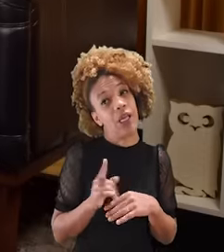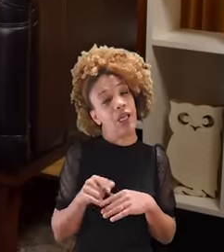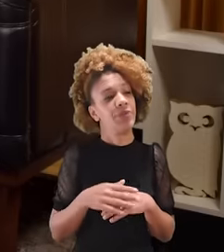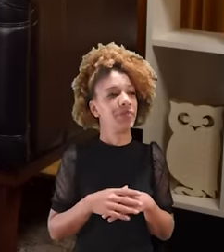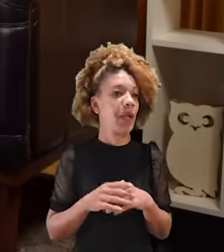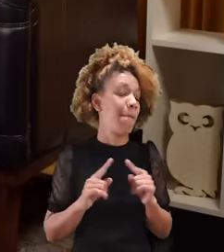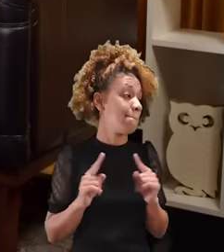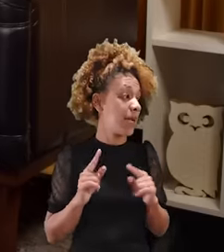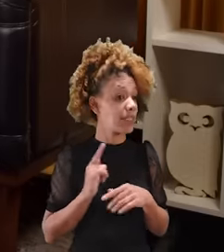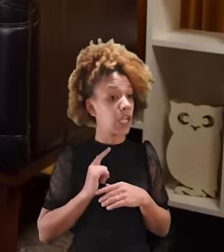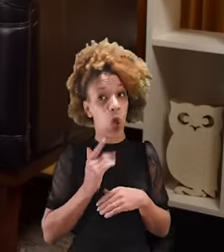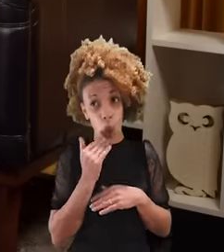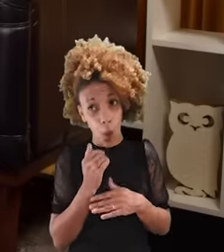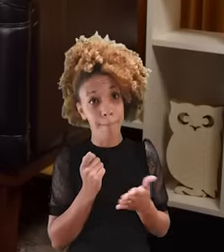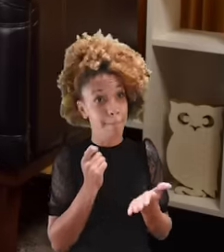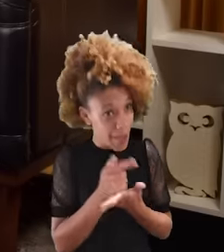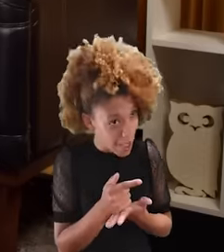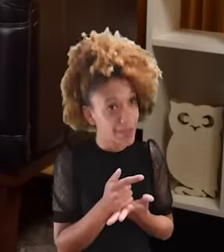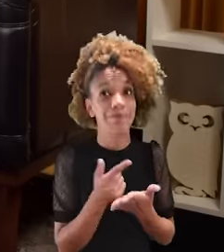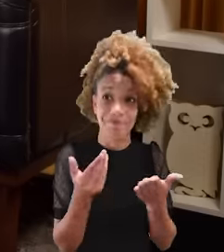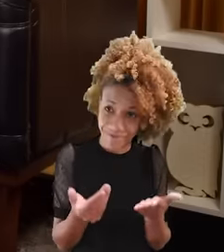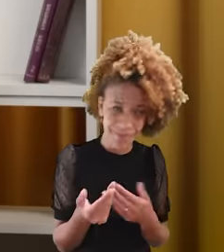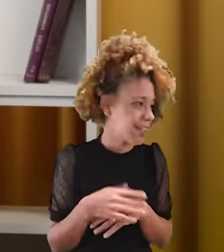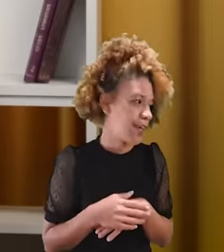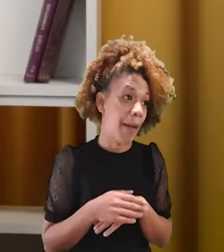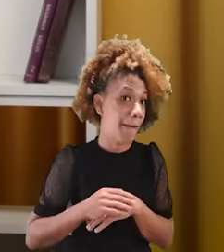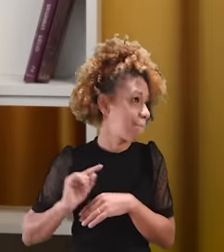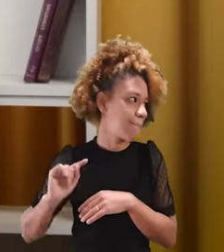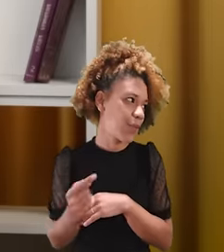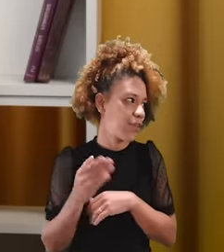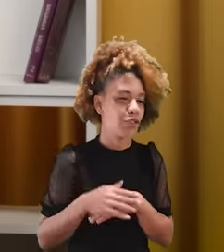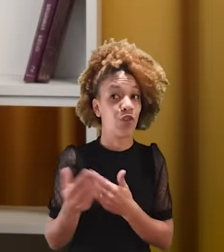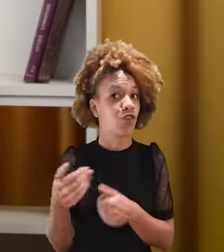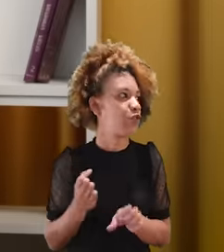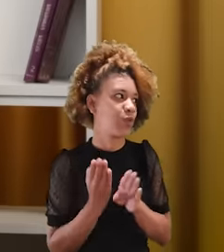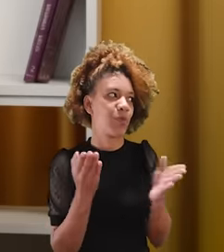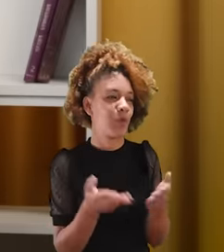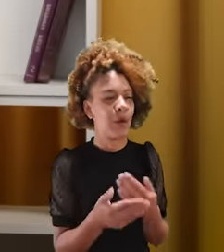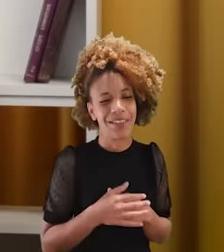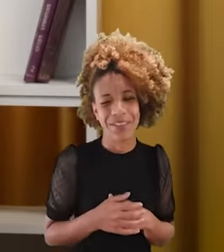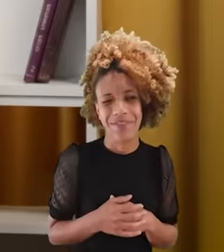a gente come e paga restaurante há 1000 anos essa merda o jovem adora descobrir coisas assim nossa